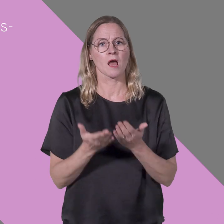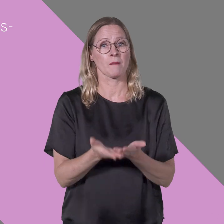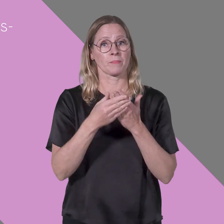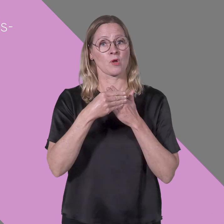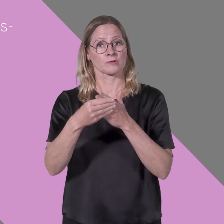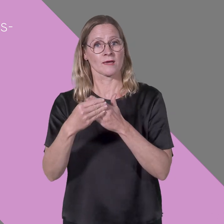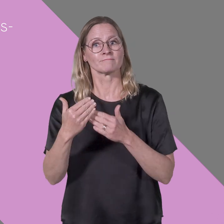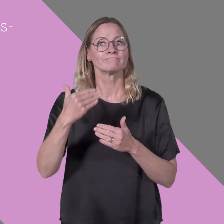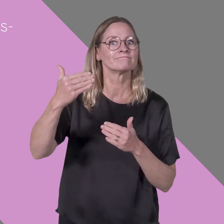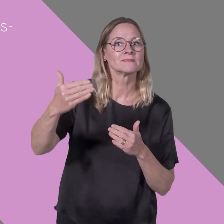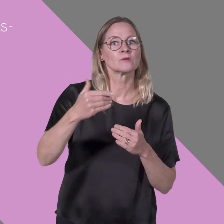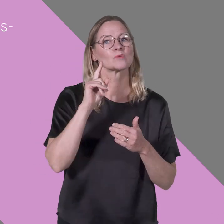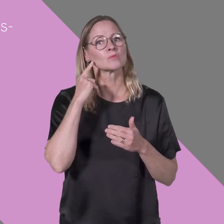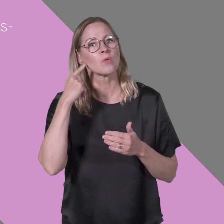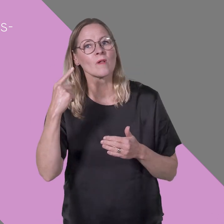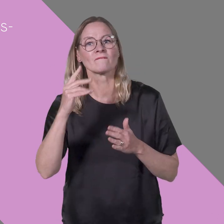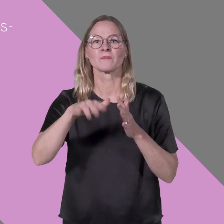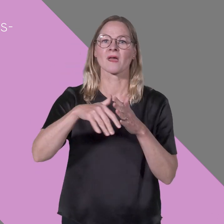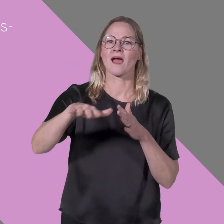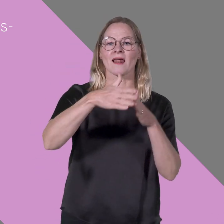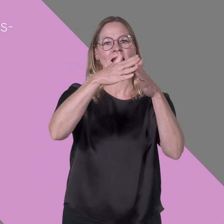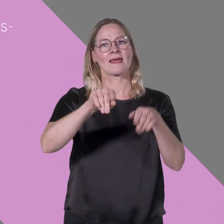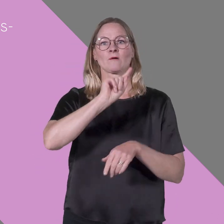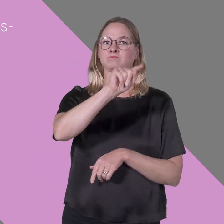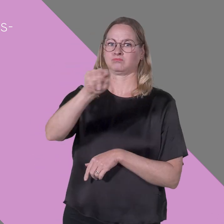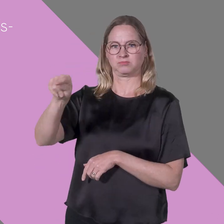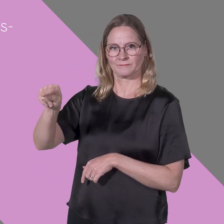apuohjaajina kuulo- ja viittomakielialan järjestöjen leireillä.